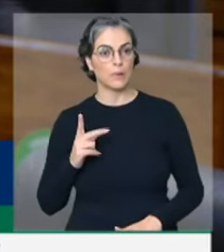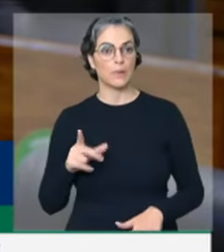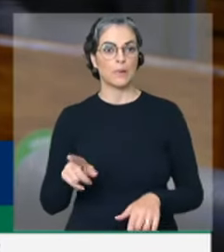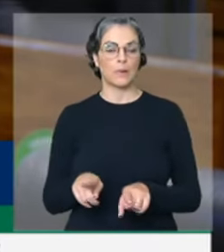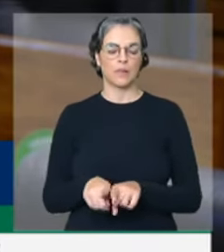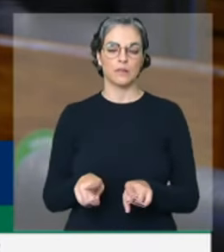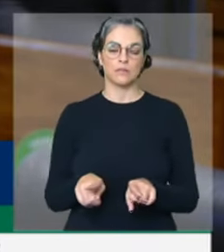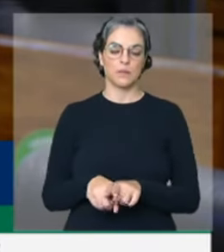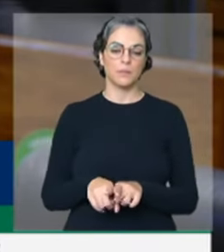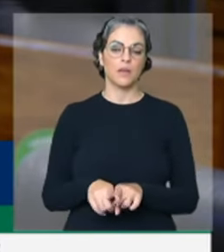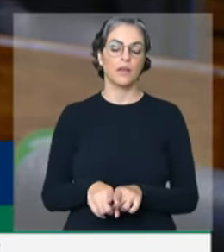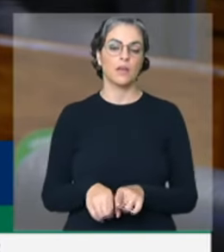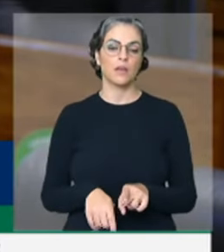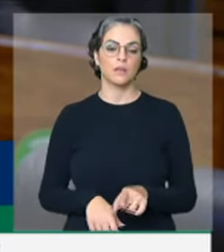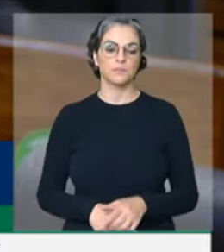QUEIRAM INVESTIR.... NA CRIAÇÃO DE NOVOS LEITOS